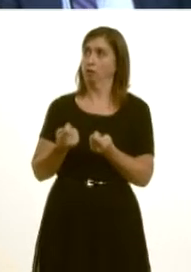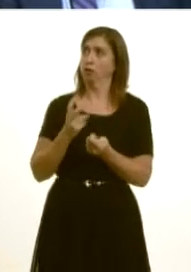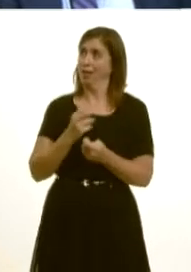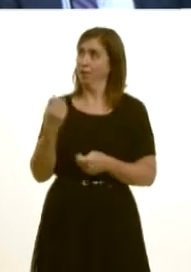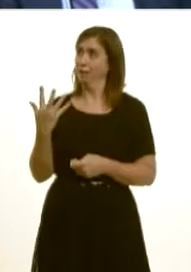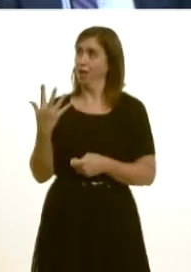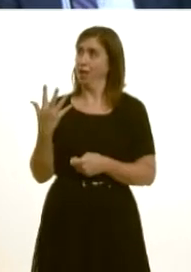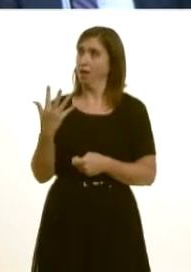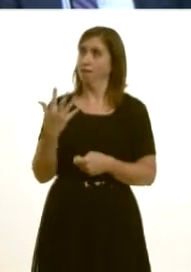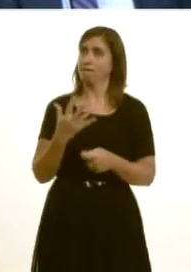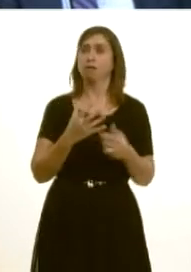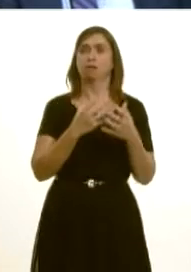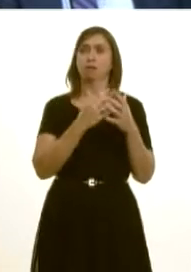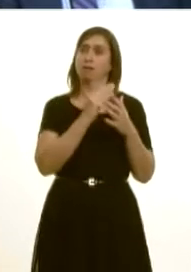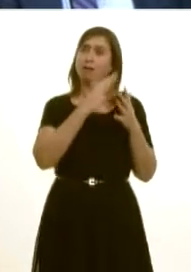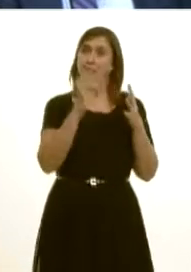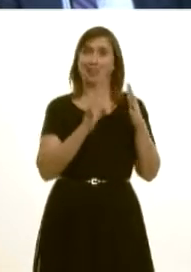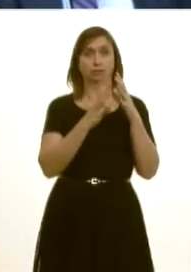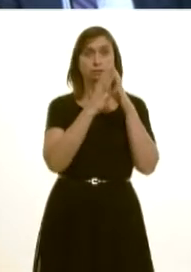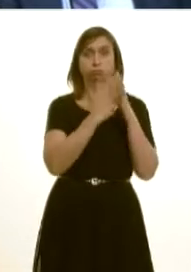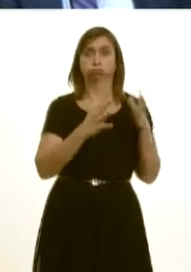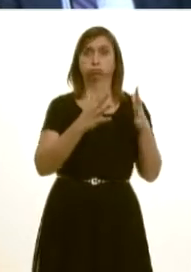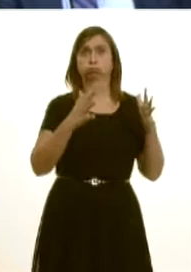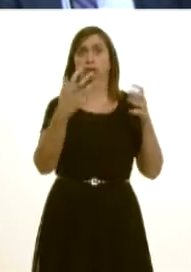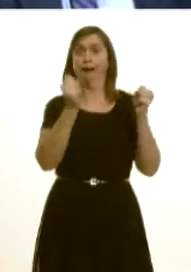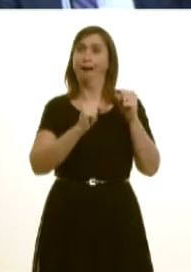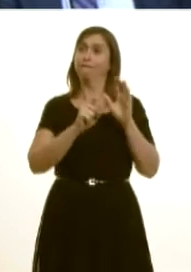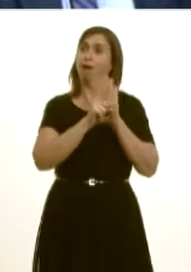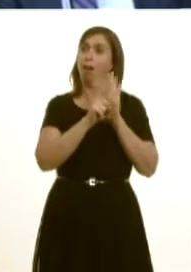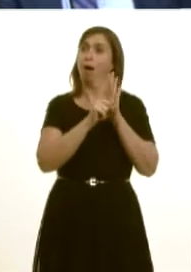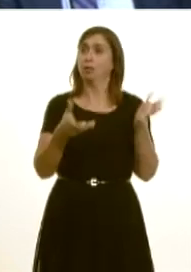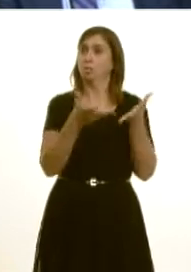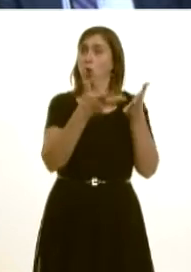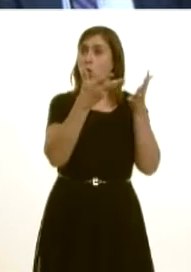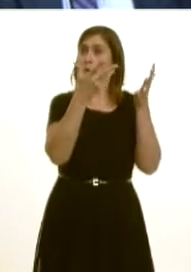across Wales have a working smoke alarm, and, since 2004, the three fire and rescue services